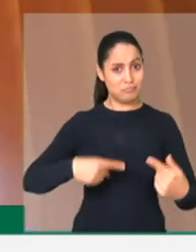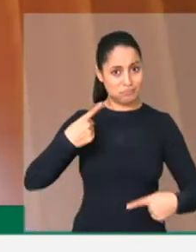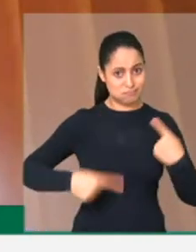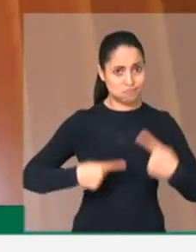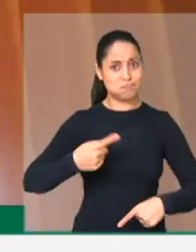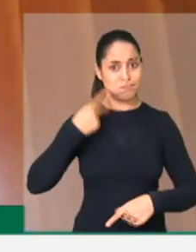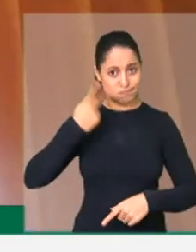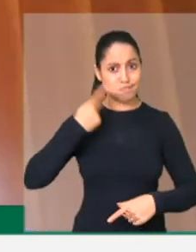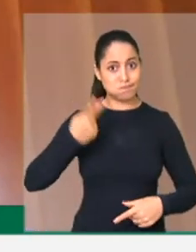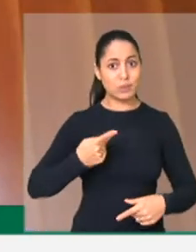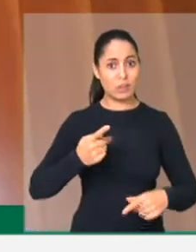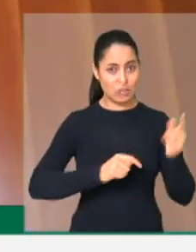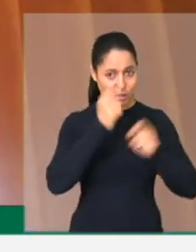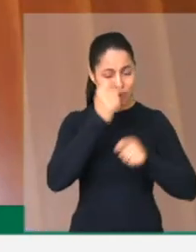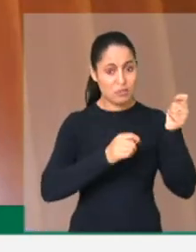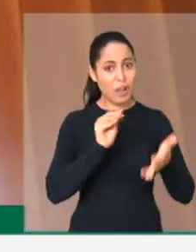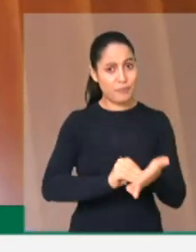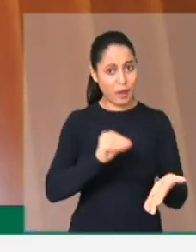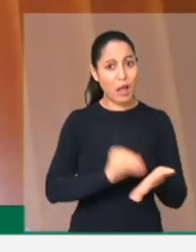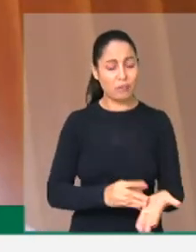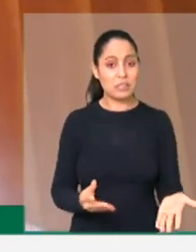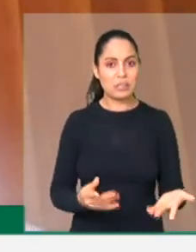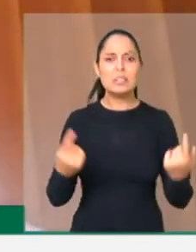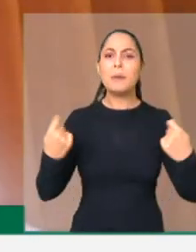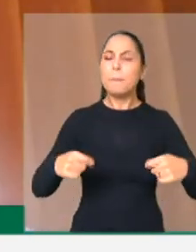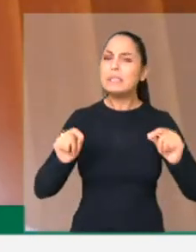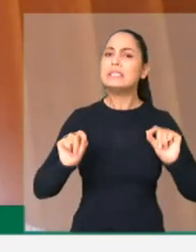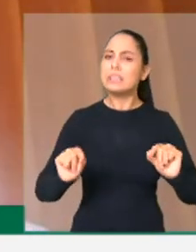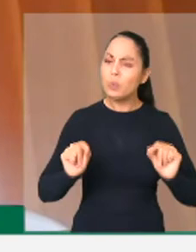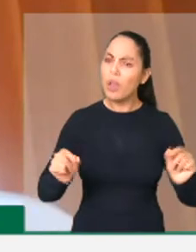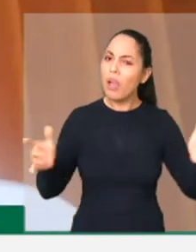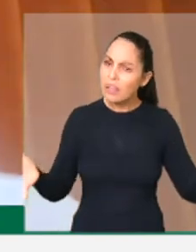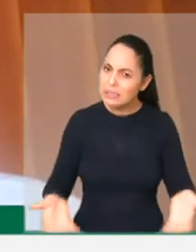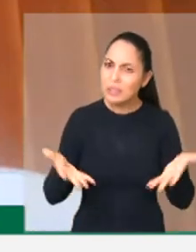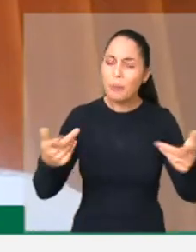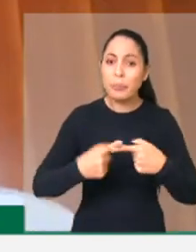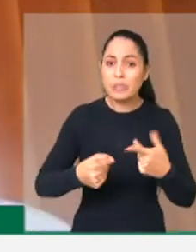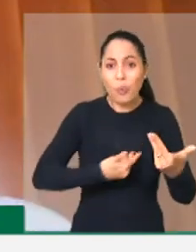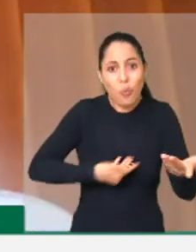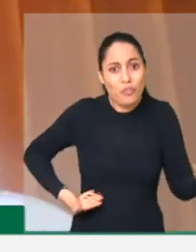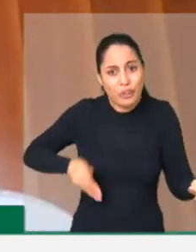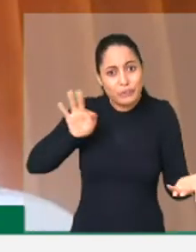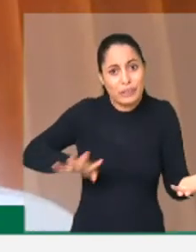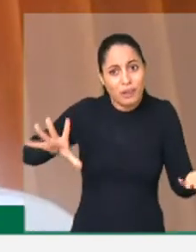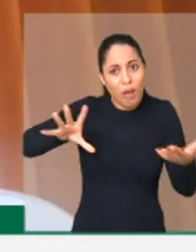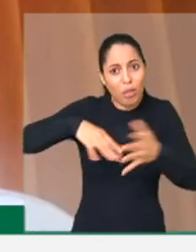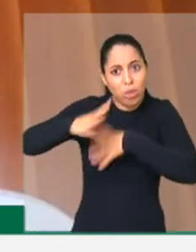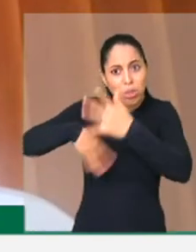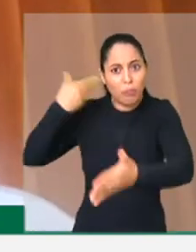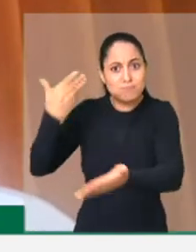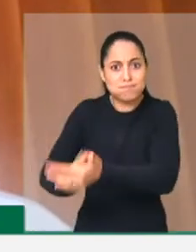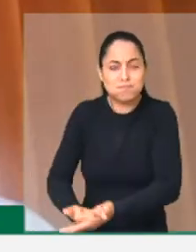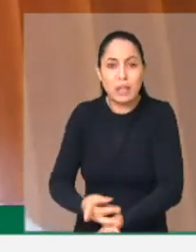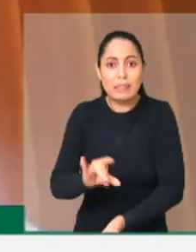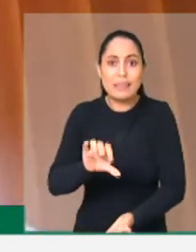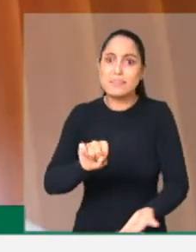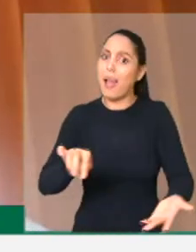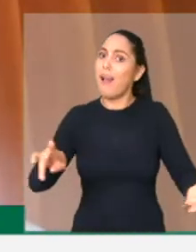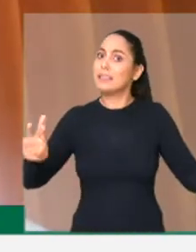APROVEITO E PEÇO AO PRESIDENTE ARTHUR LIRA QUE COLOQUE PRA VOTAR MEDIDA PROVISÓRIA DO AUXÍLIO EMERGENCIAL. NÓS DEFENDEMOS 600 REAIS DE AUXÍLIO